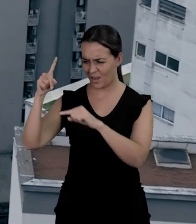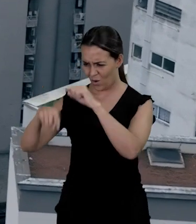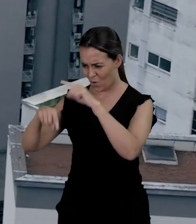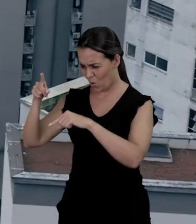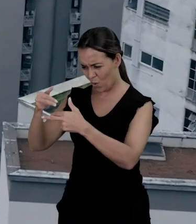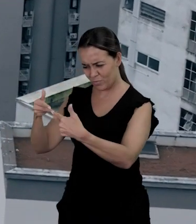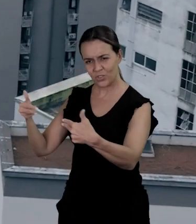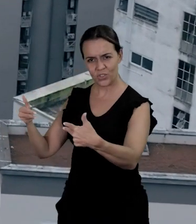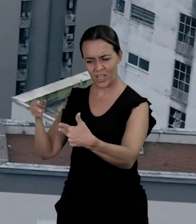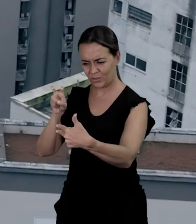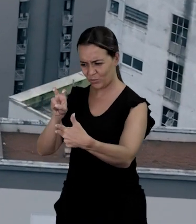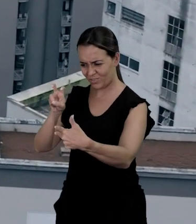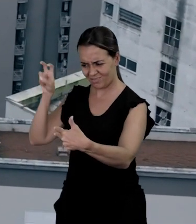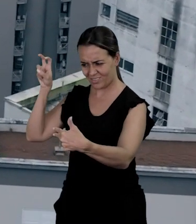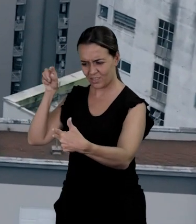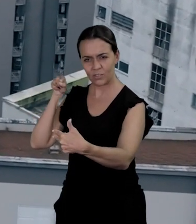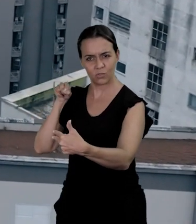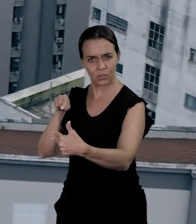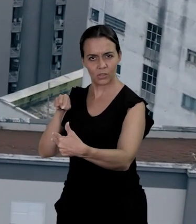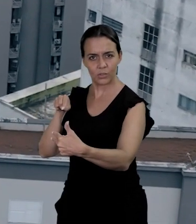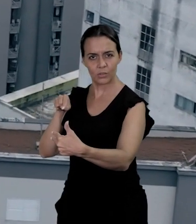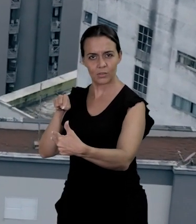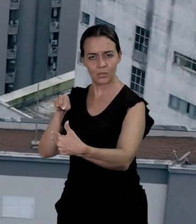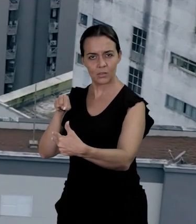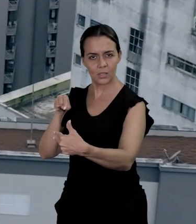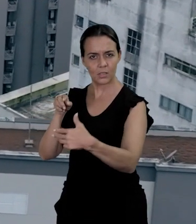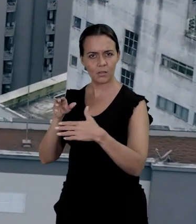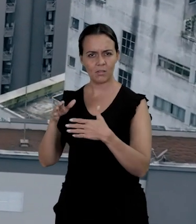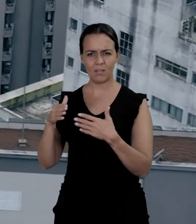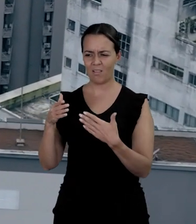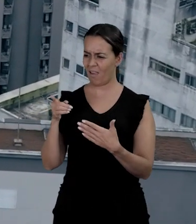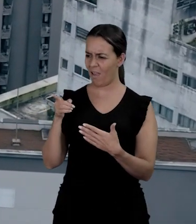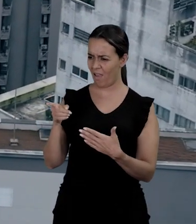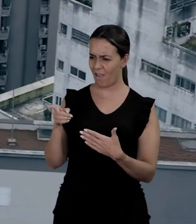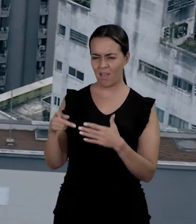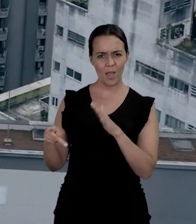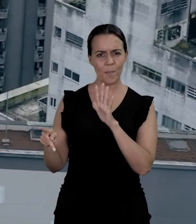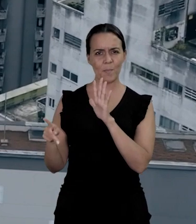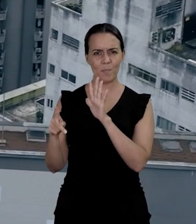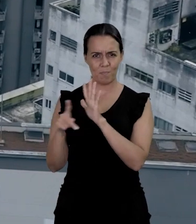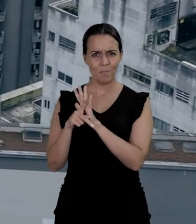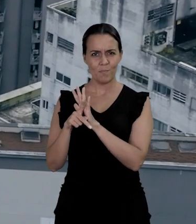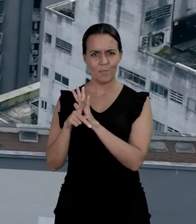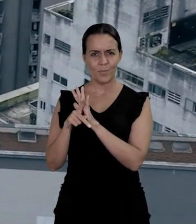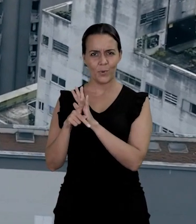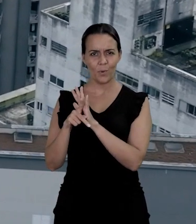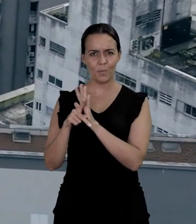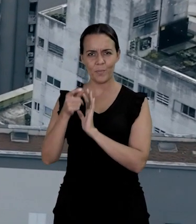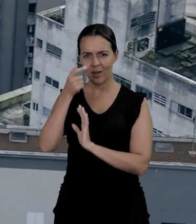nós passamos a considerá-los como coisas habitadas por consciências ou almas.